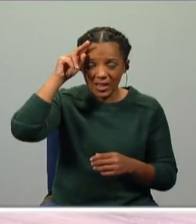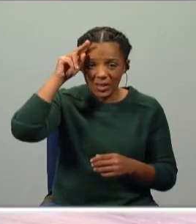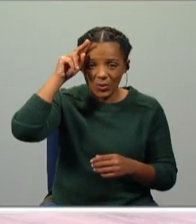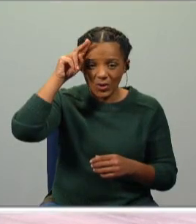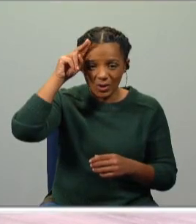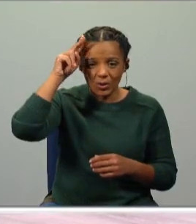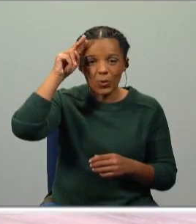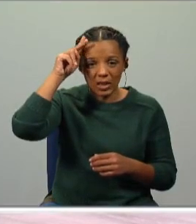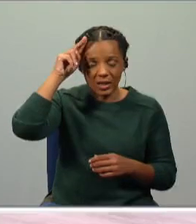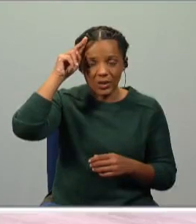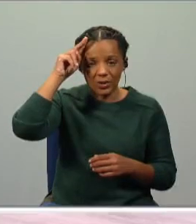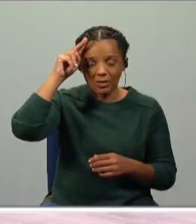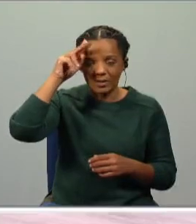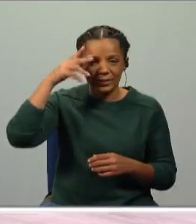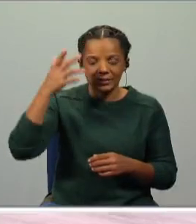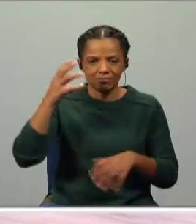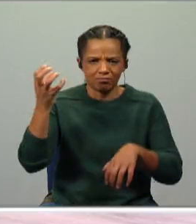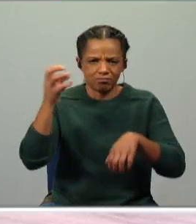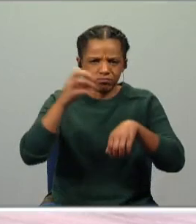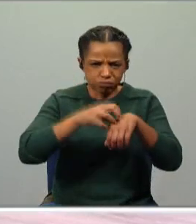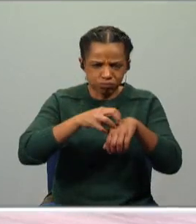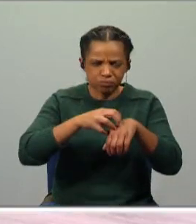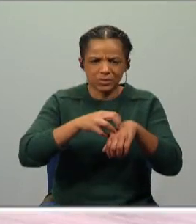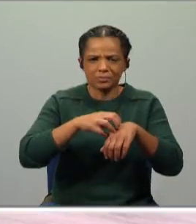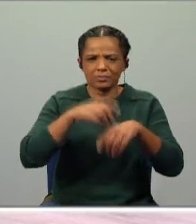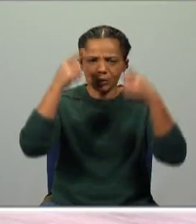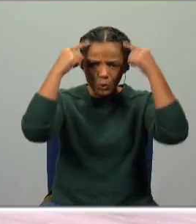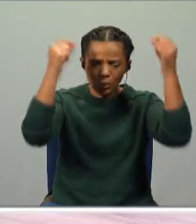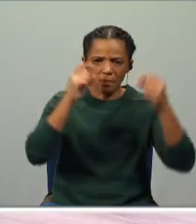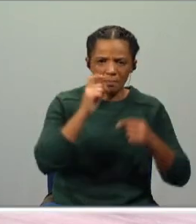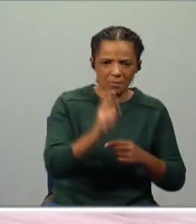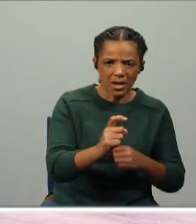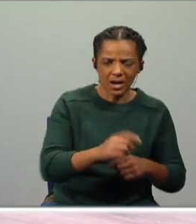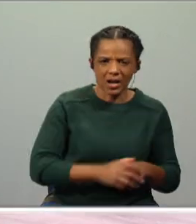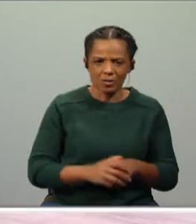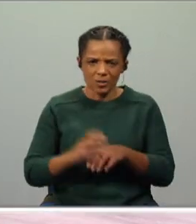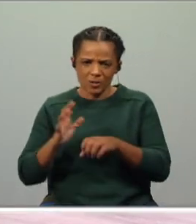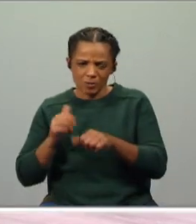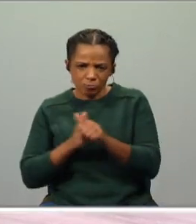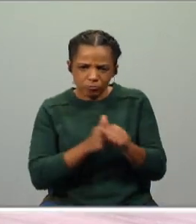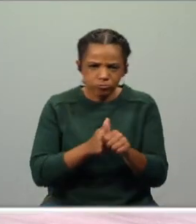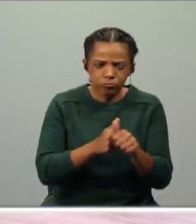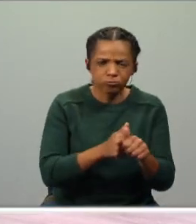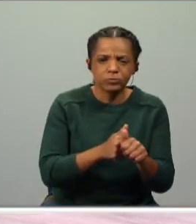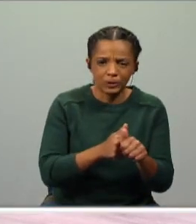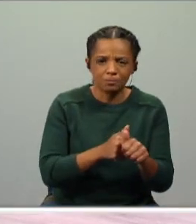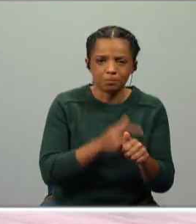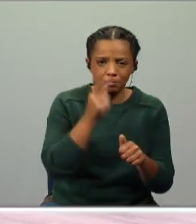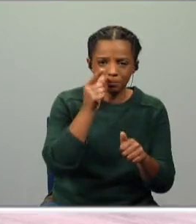Um coelhinho começou, mordeu, o lobo mau atacou o lobo mau e o lobo mau acabou por ter o quê?